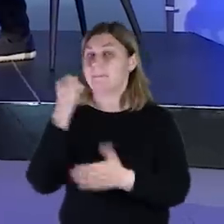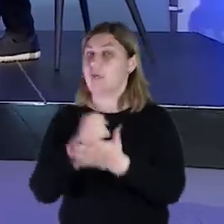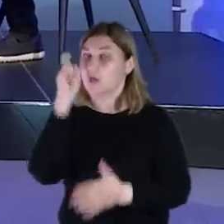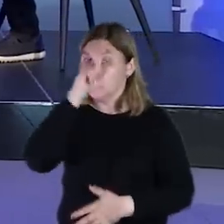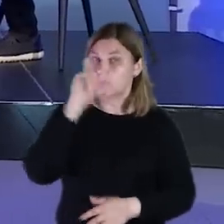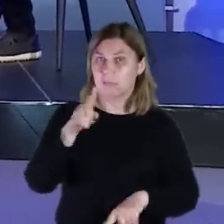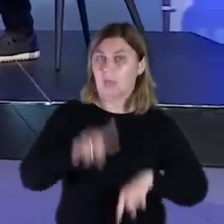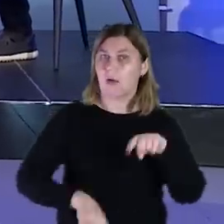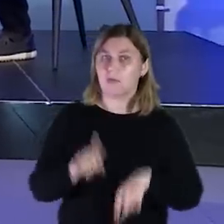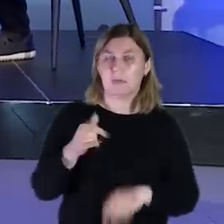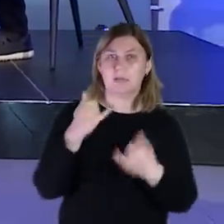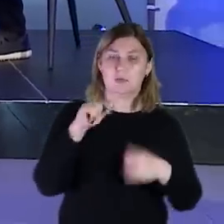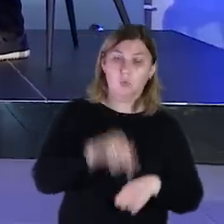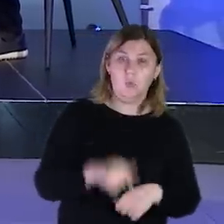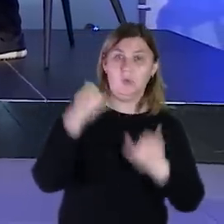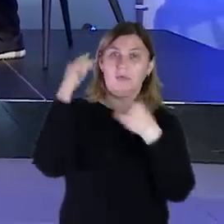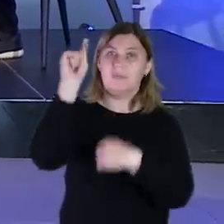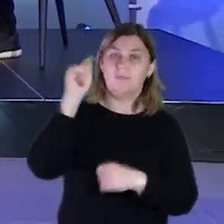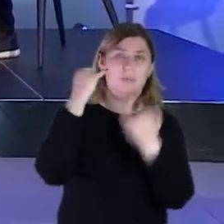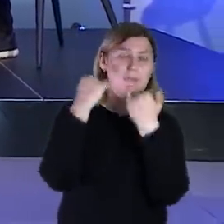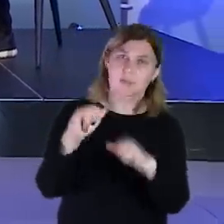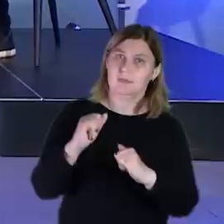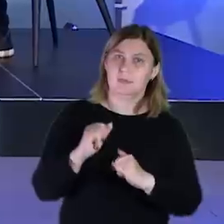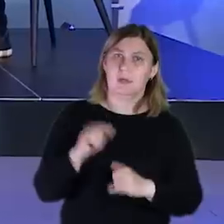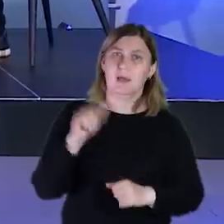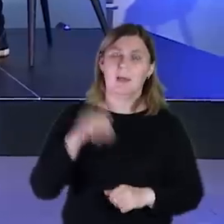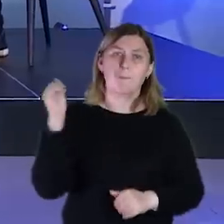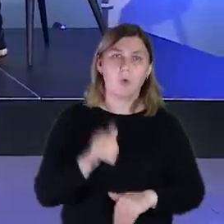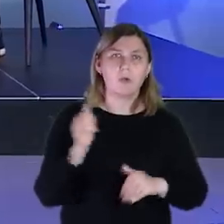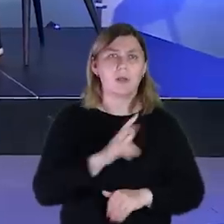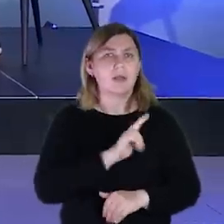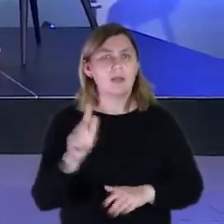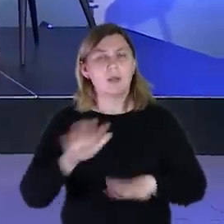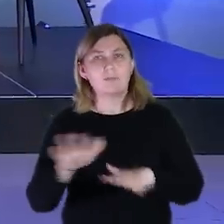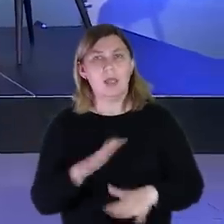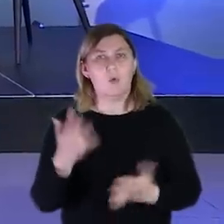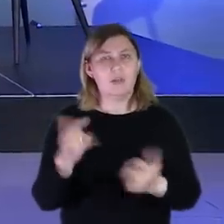Inne normy tu i tam, tak naprawdę. Oczywiście, możemy w każdym miejscu i łatwo ją przekroczyć,